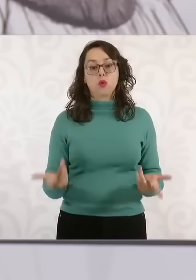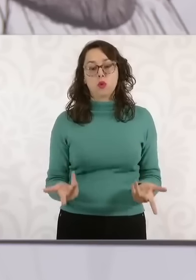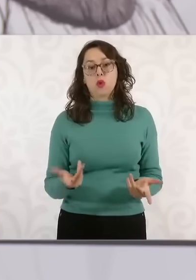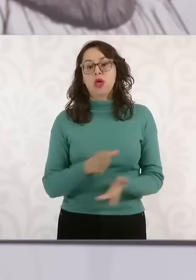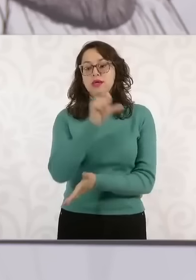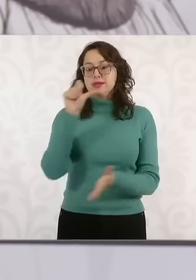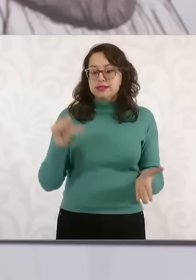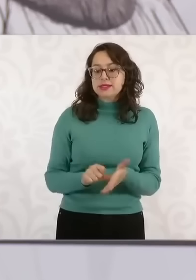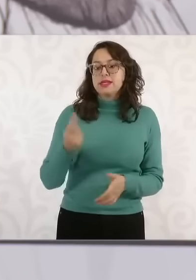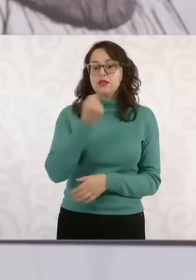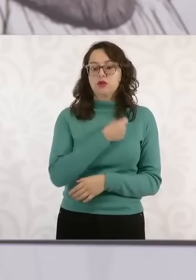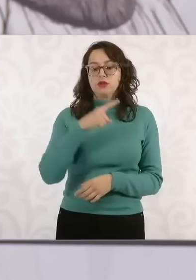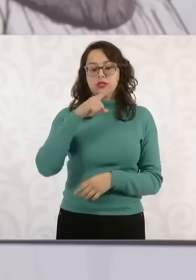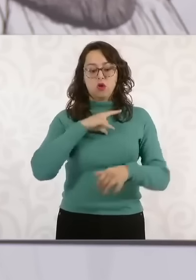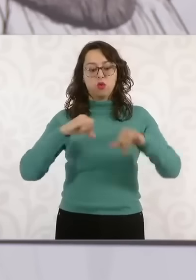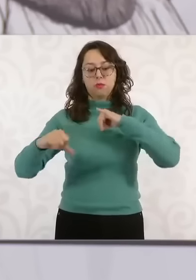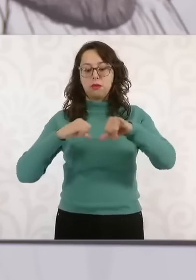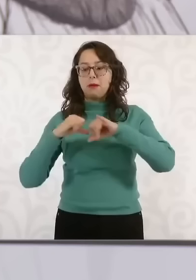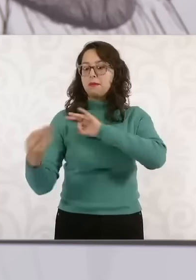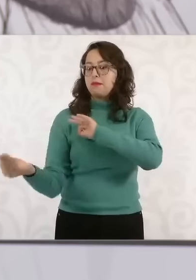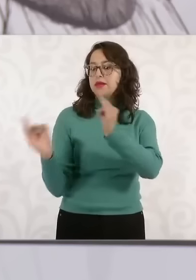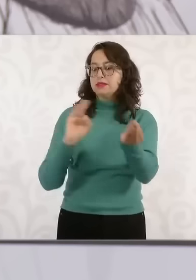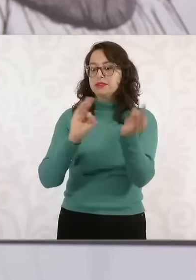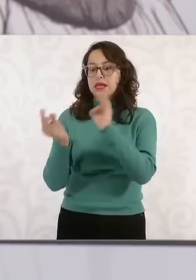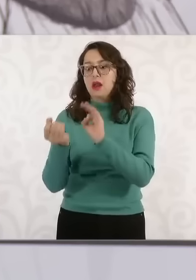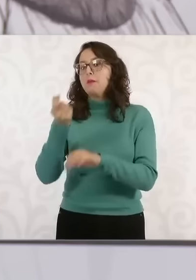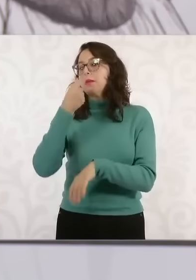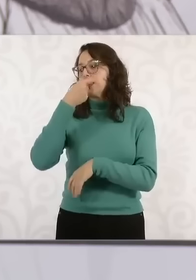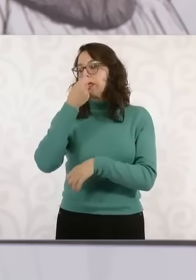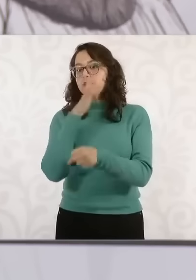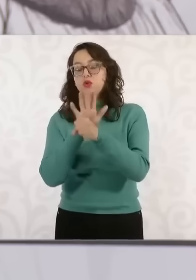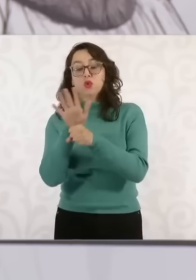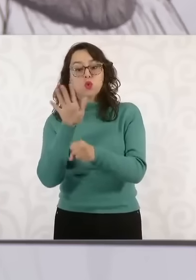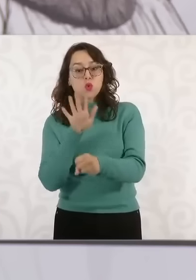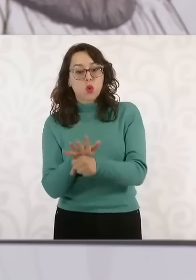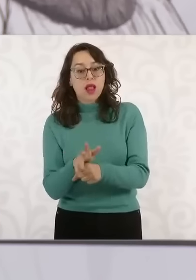salud te corresponde, qué medicamentos hay en el centro de salud, qué especialistas hay en el